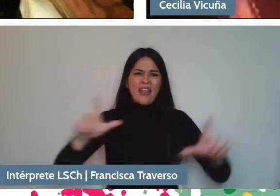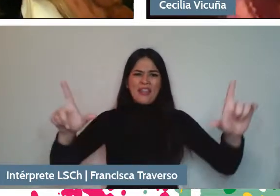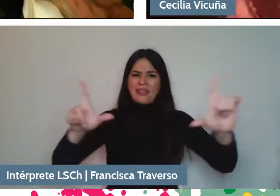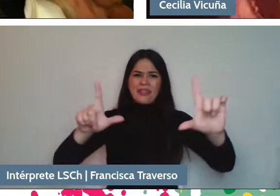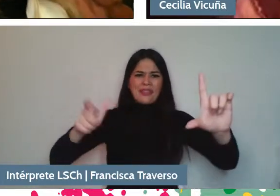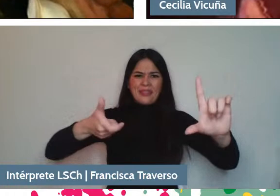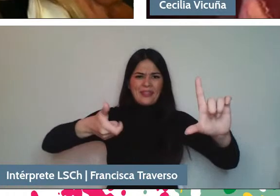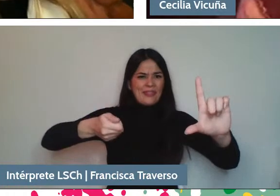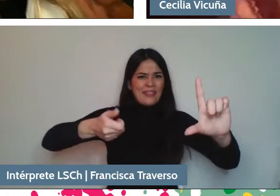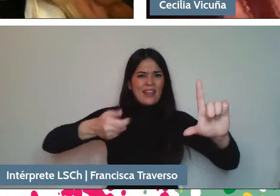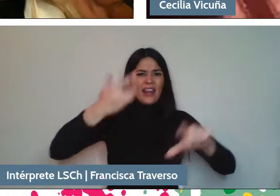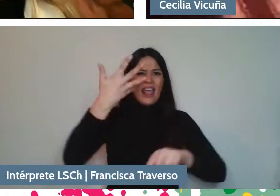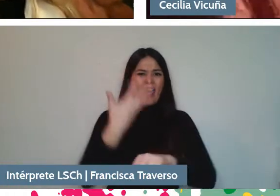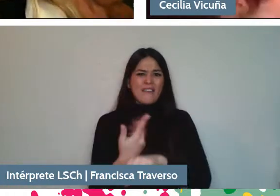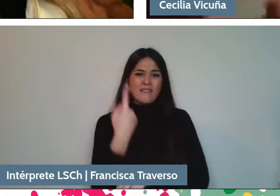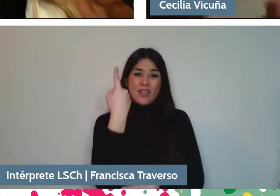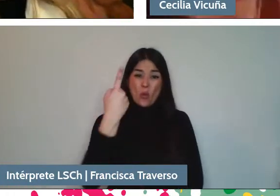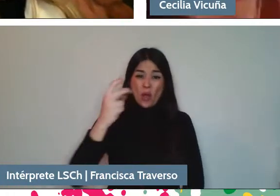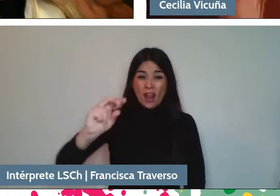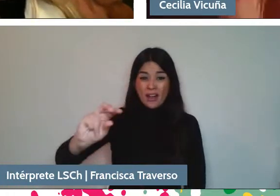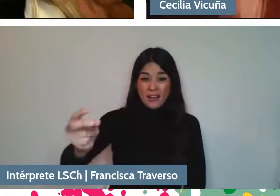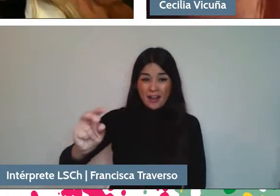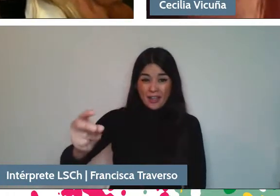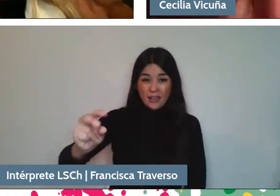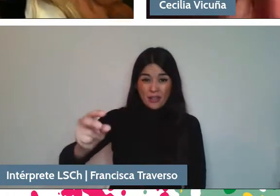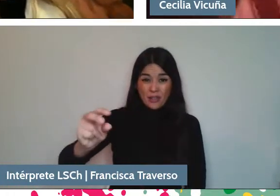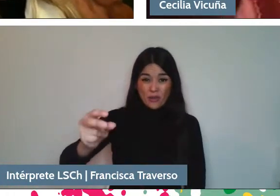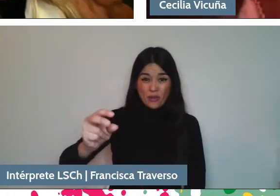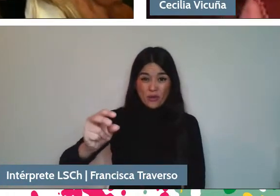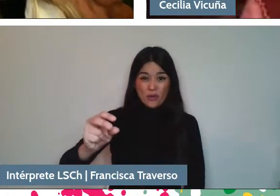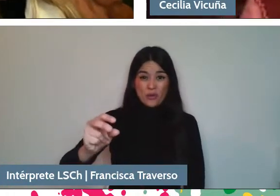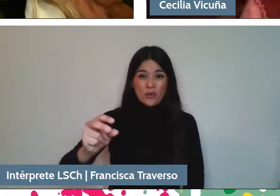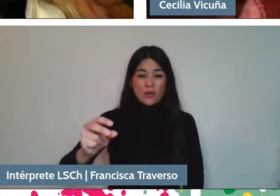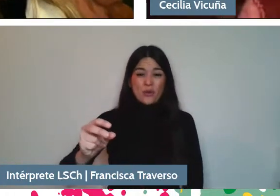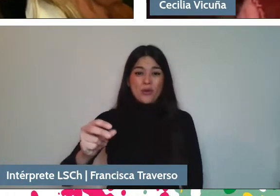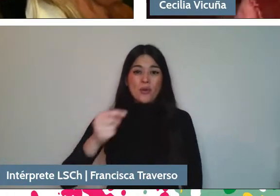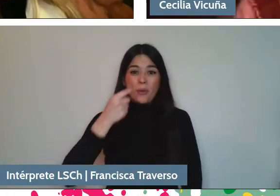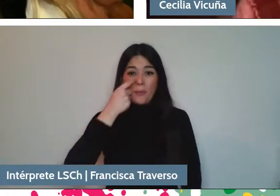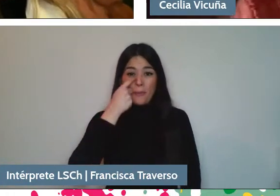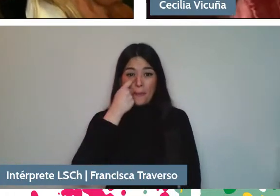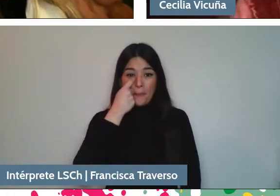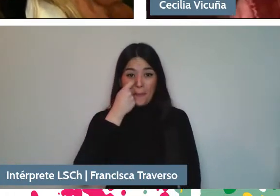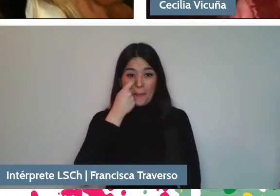que estaba controlada por la chica que cocinaba porque ella escuchaba su radio novela.